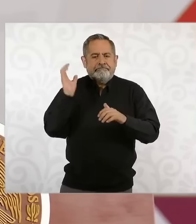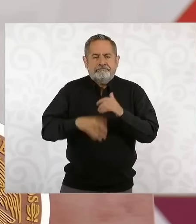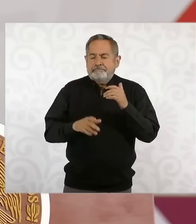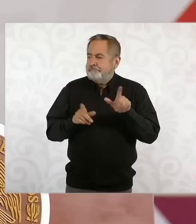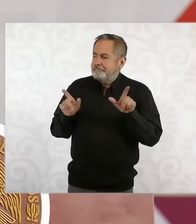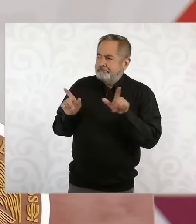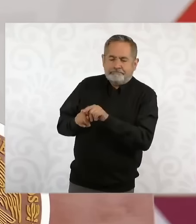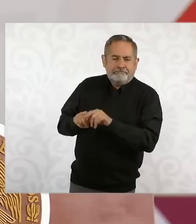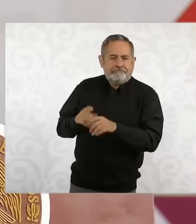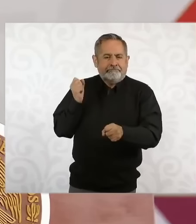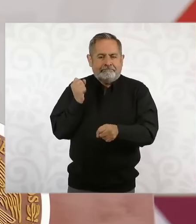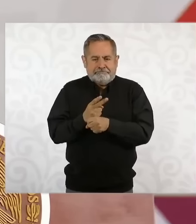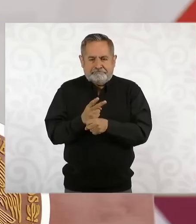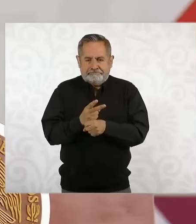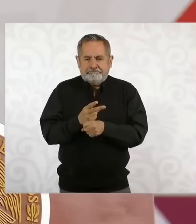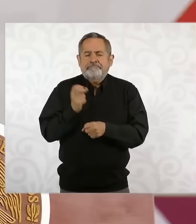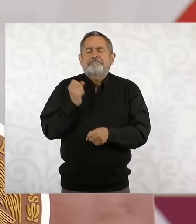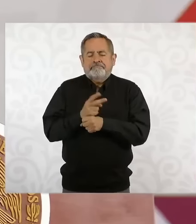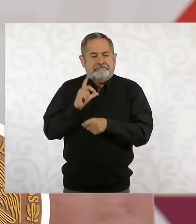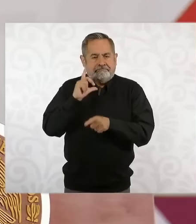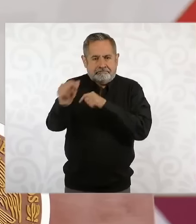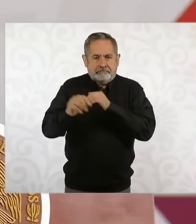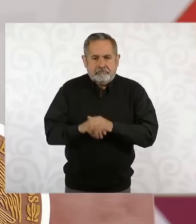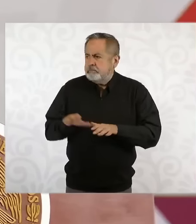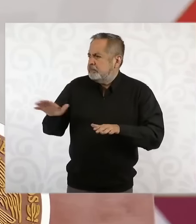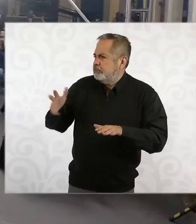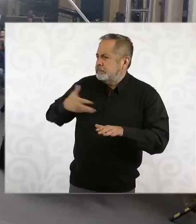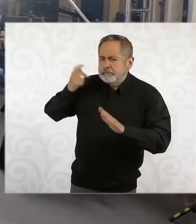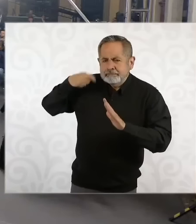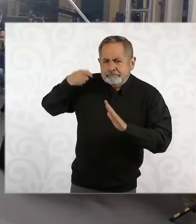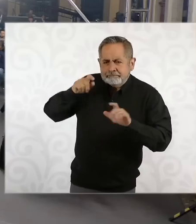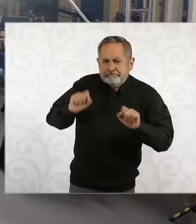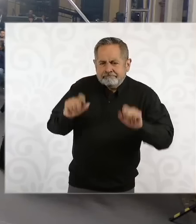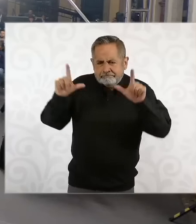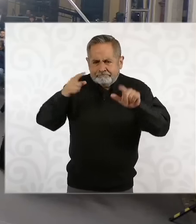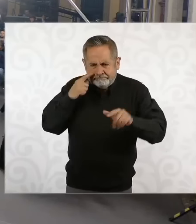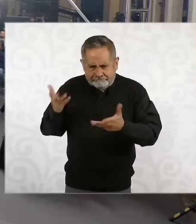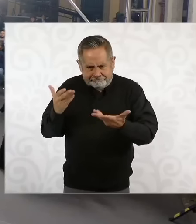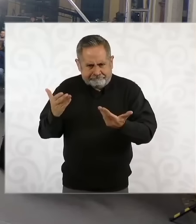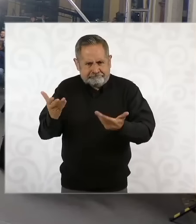ahora cerramos temprano. A ver si tienes alguno de los videos.